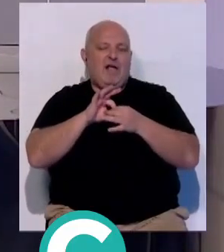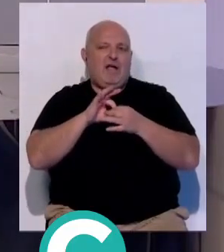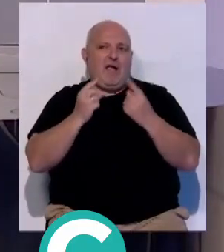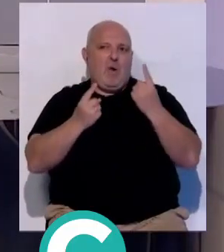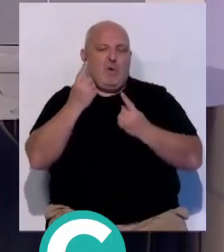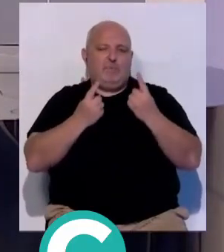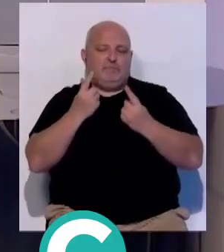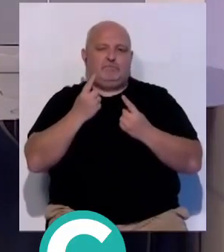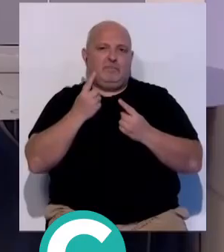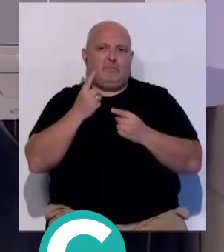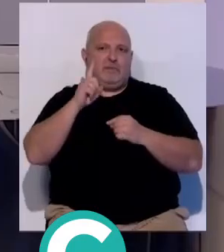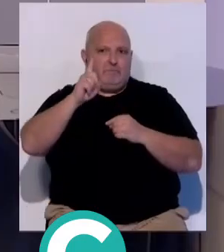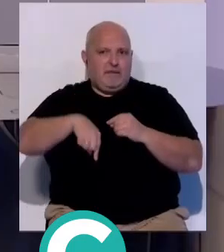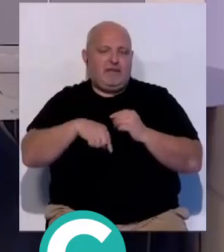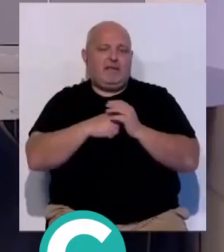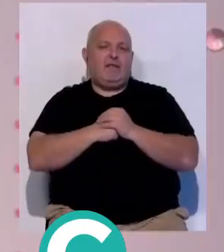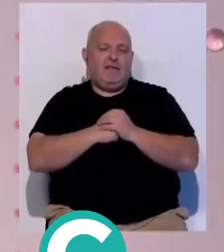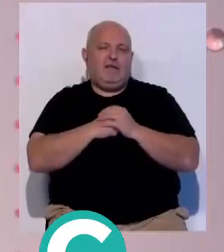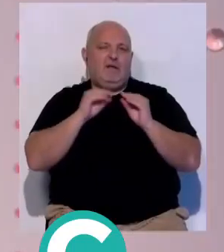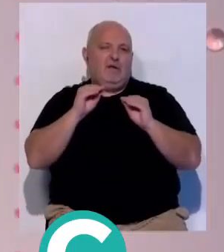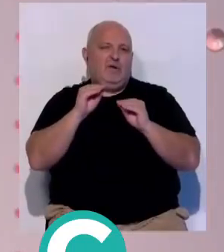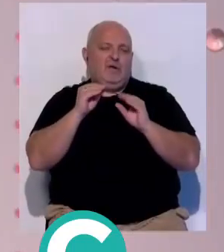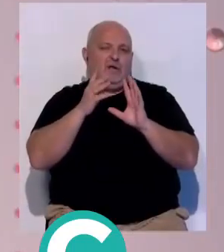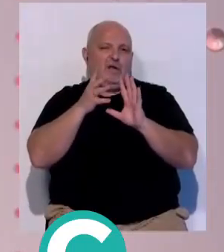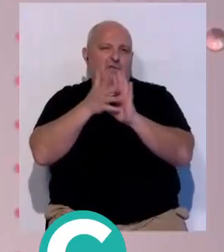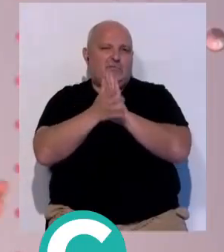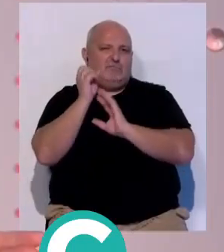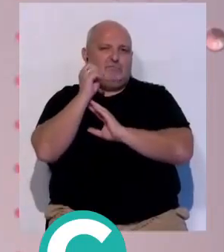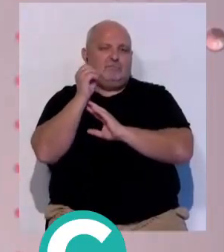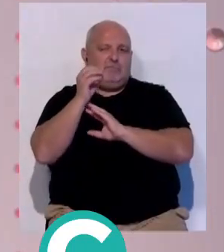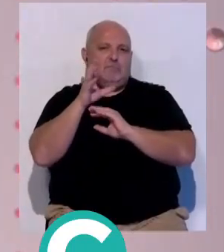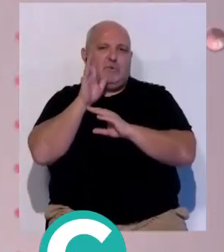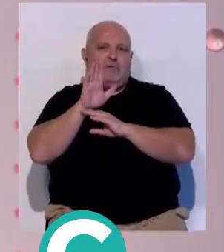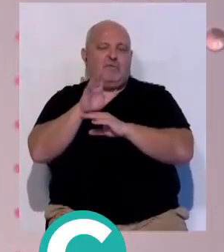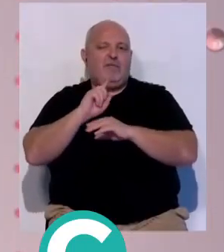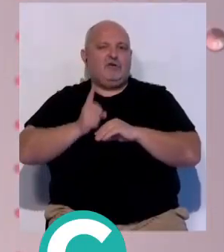y hemos disfrutado mucho de su de su conferencia que ha sido presentada por la directora de radio